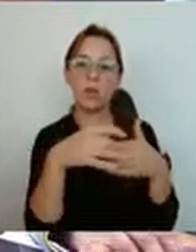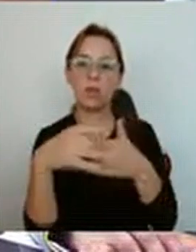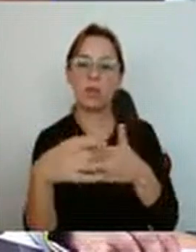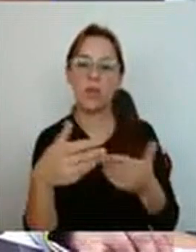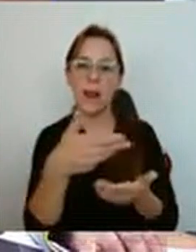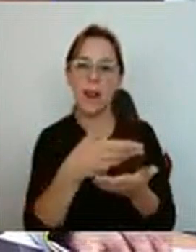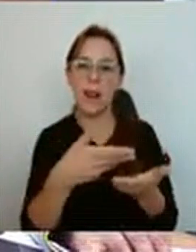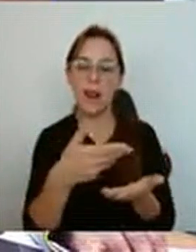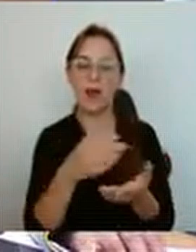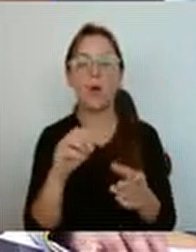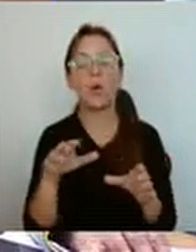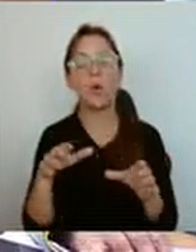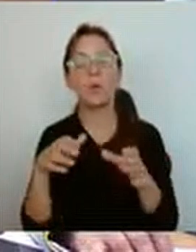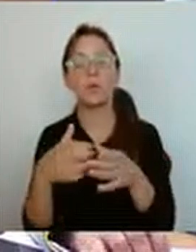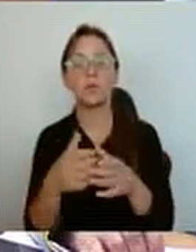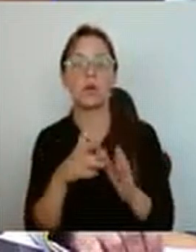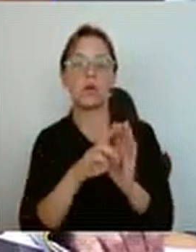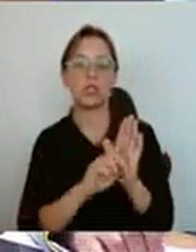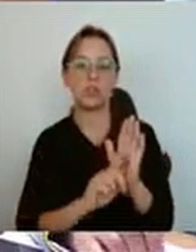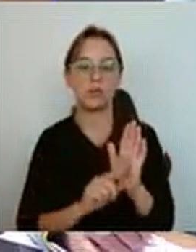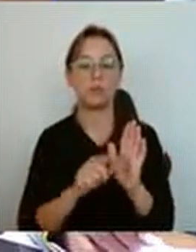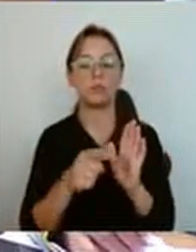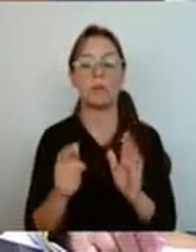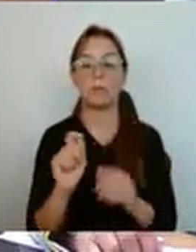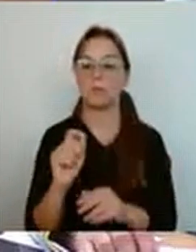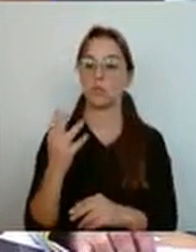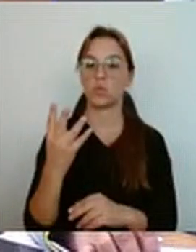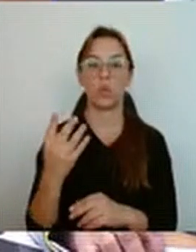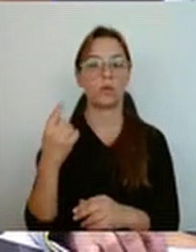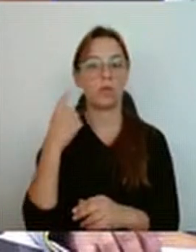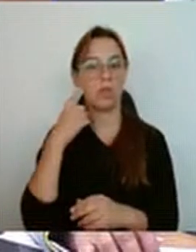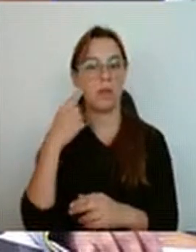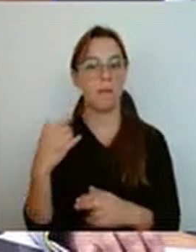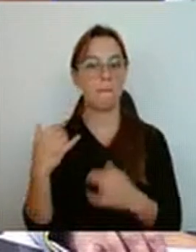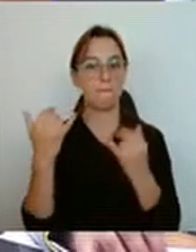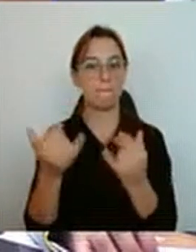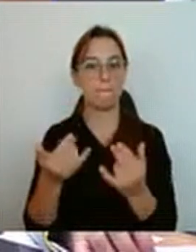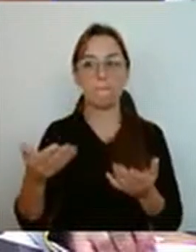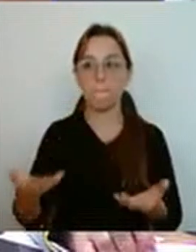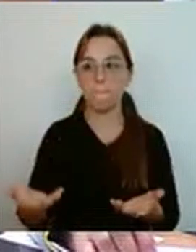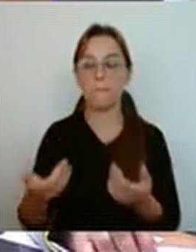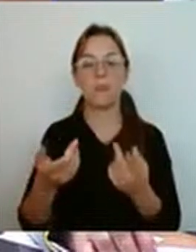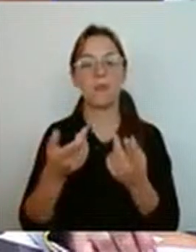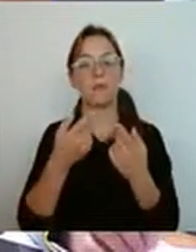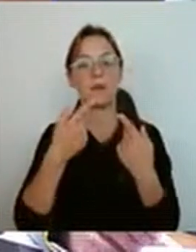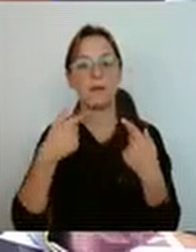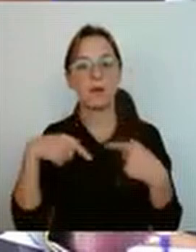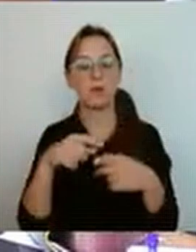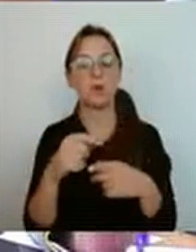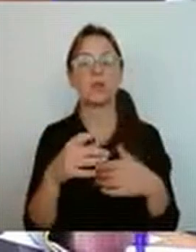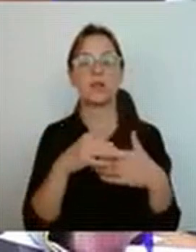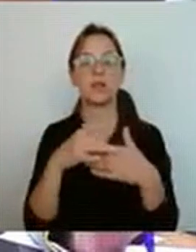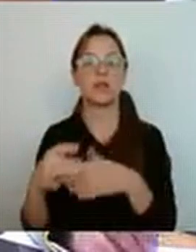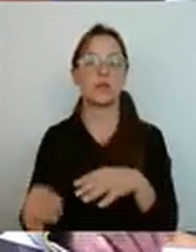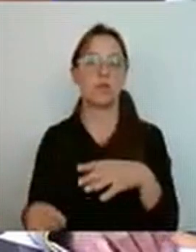aqui estamos quase 4 meses depois. Ora, cá estamos quatro reuniões de líderes